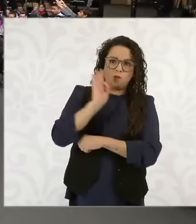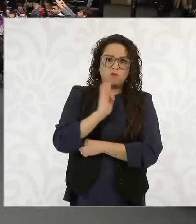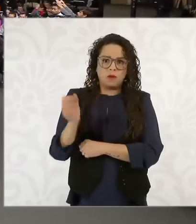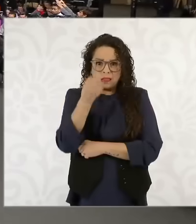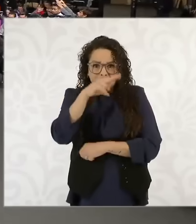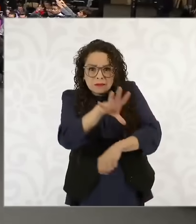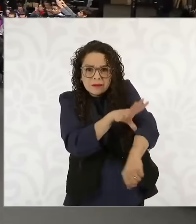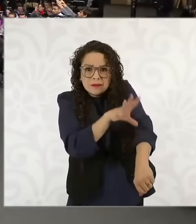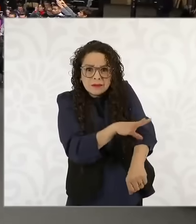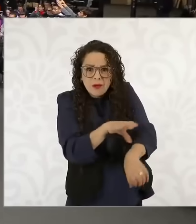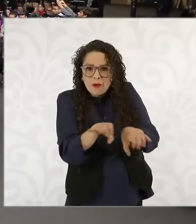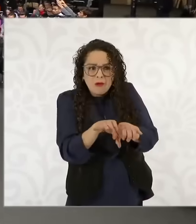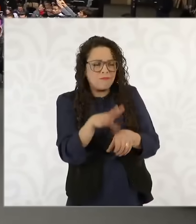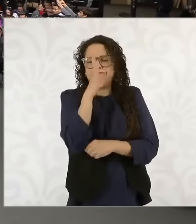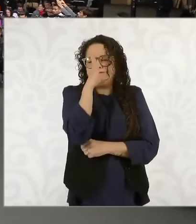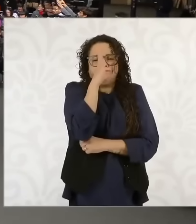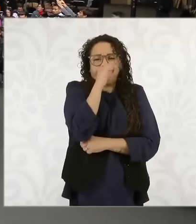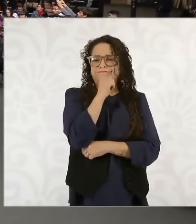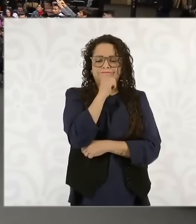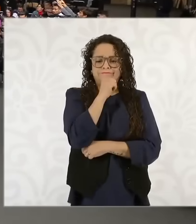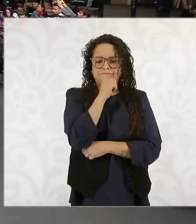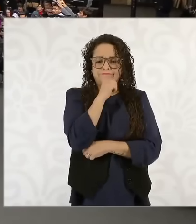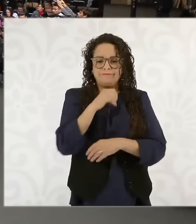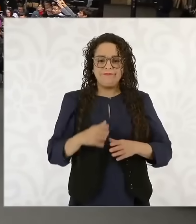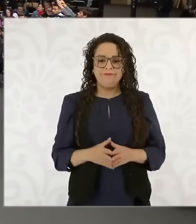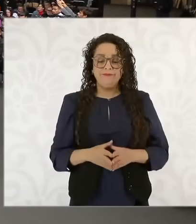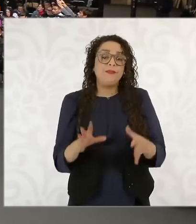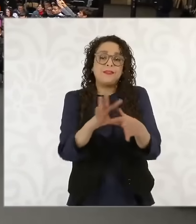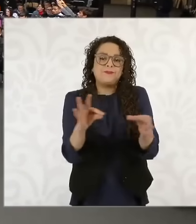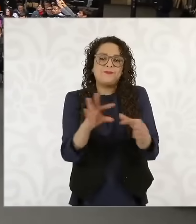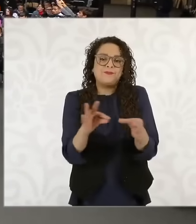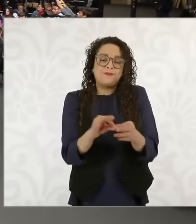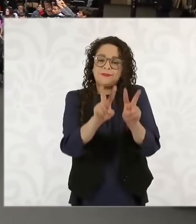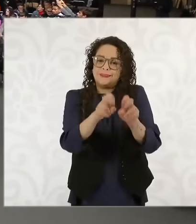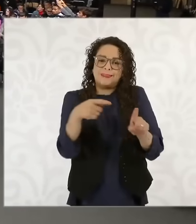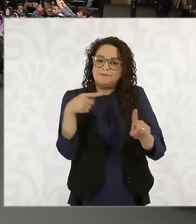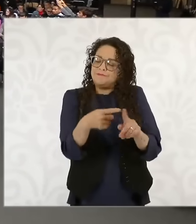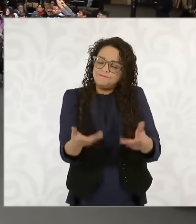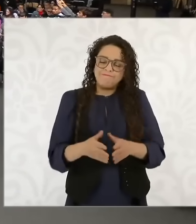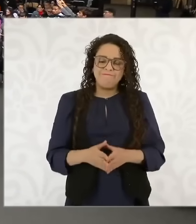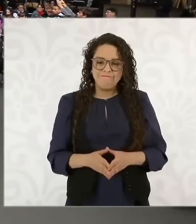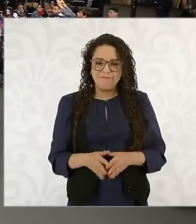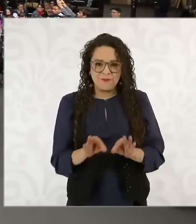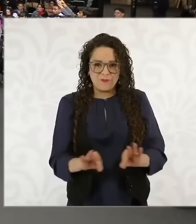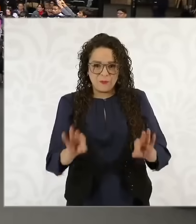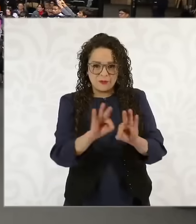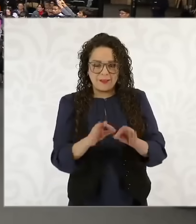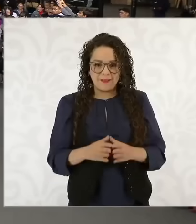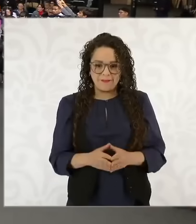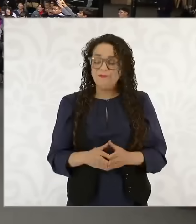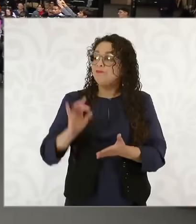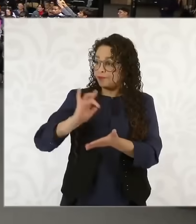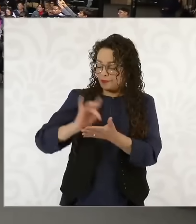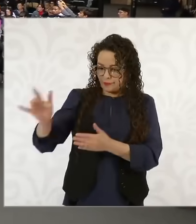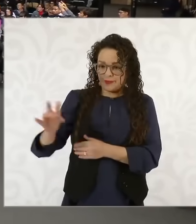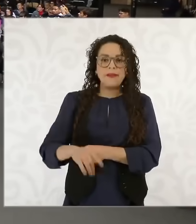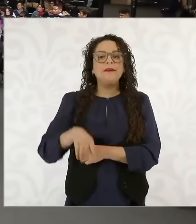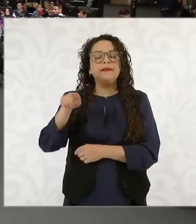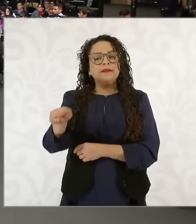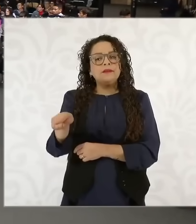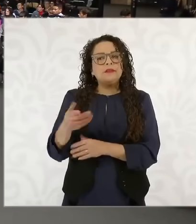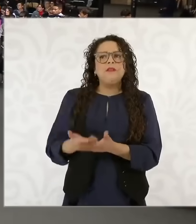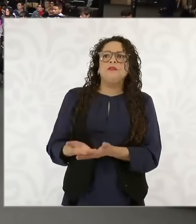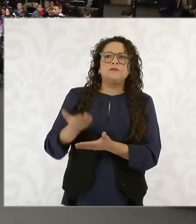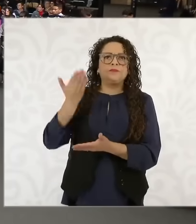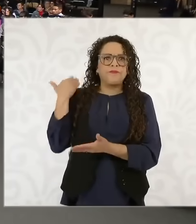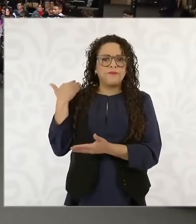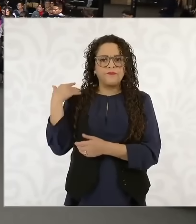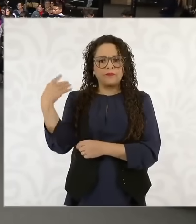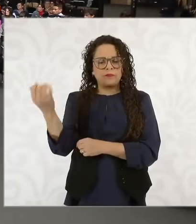Bueno, en una mayor momento cultural. En otra pregunta, en una mañanera del presidente Andrés